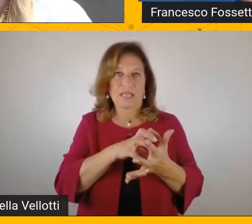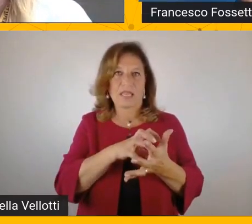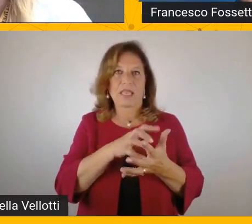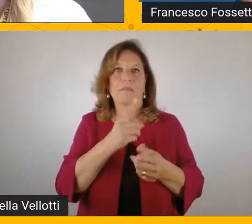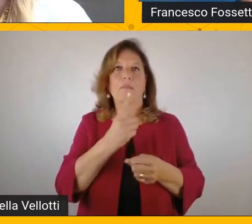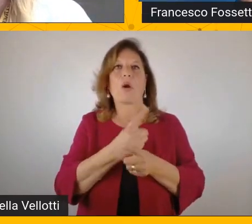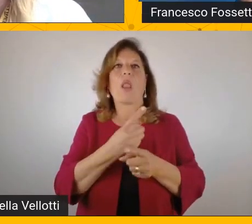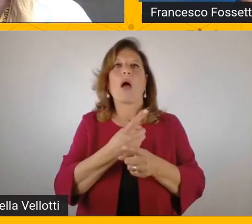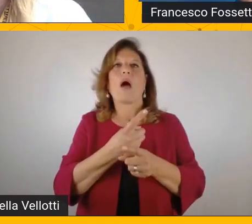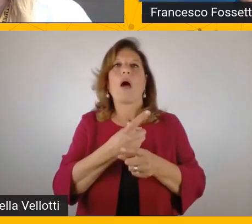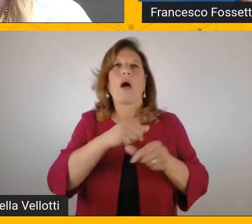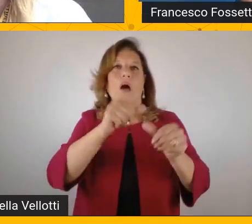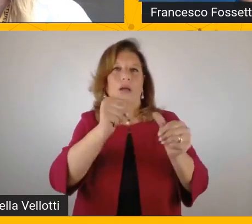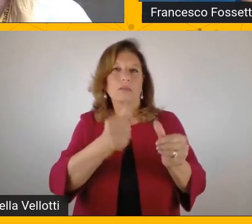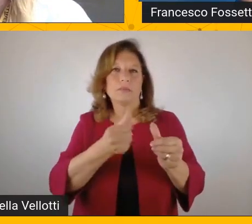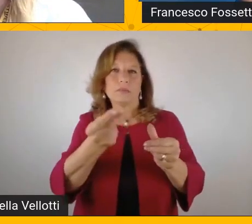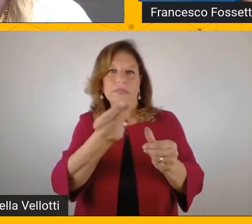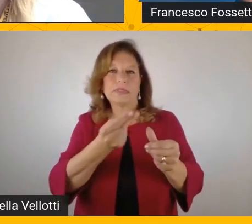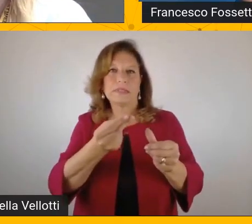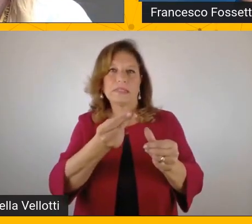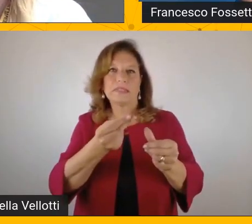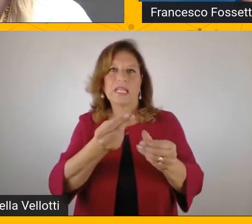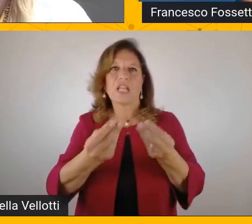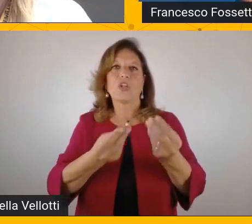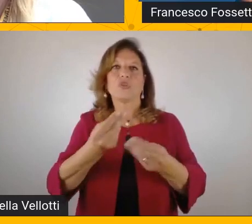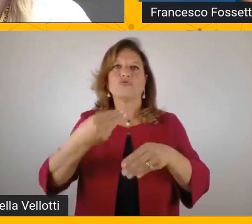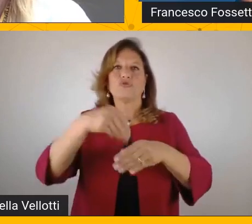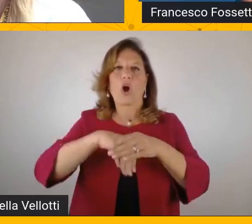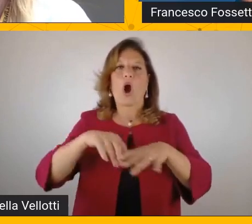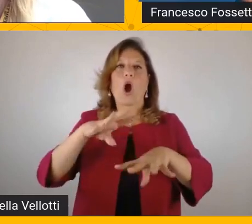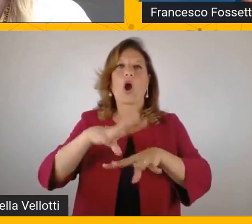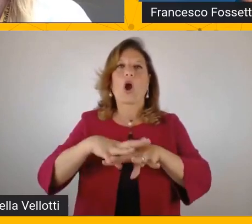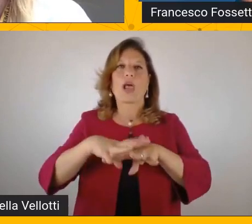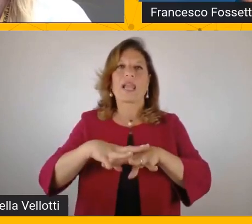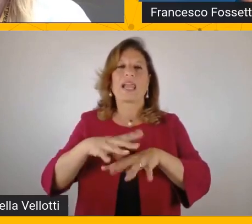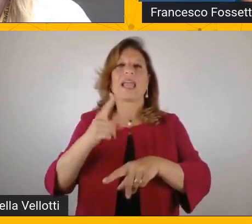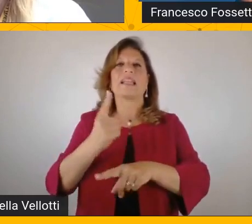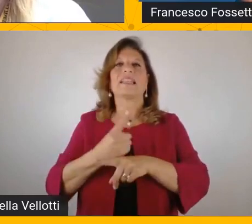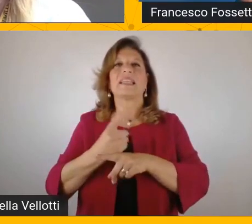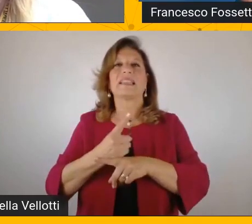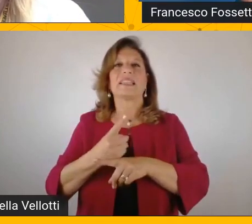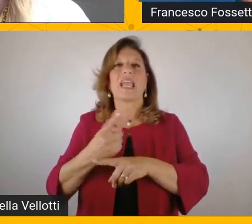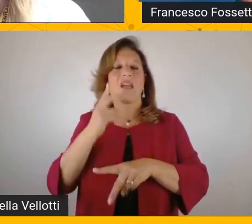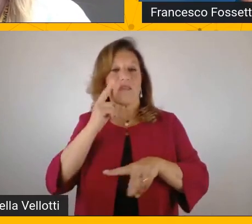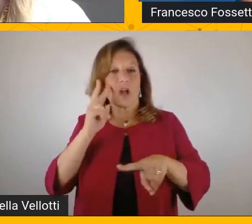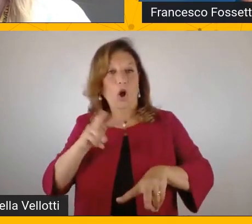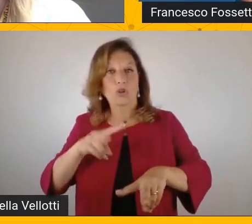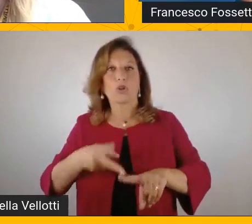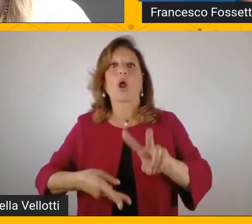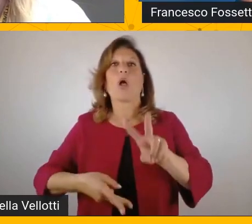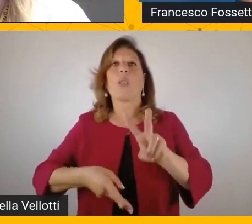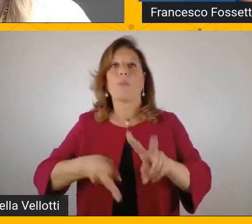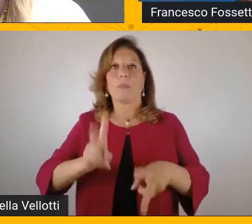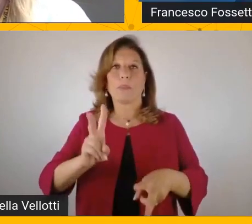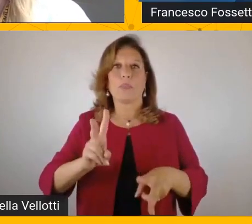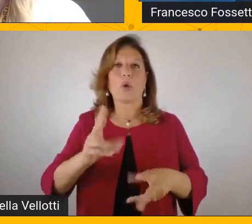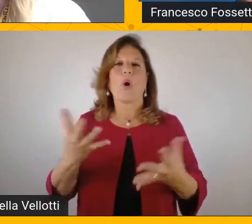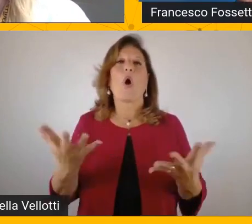un ulteriore controllo, se c'è l'iconcina con eh gioco in rete anche lì bisogna operare un